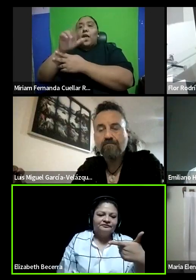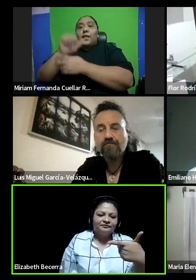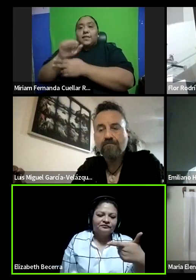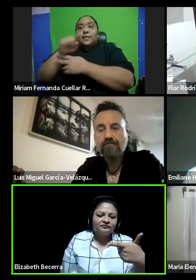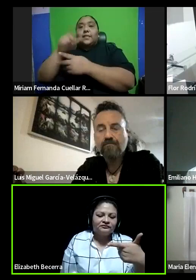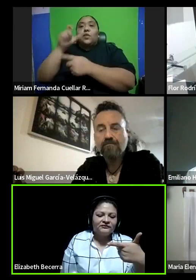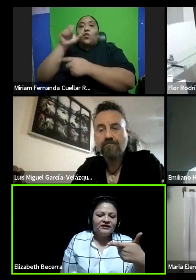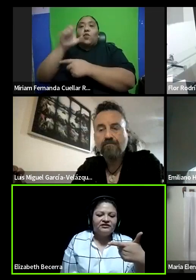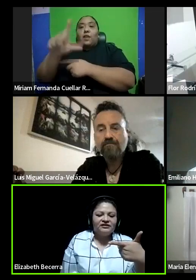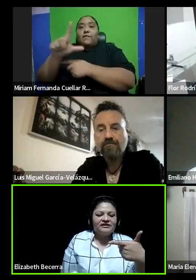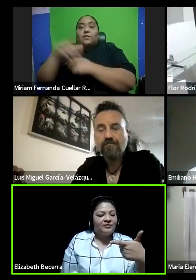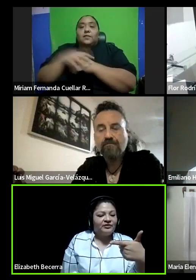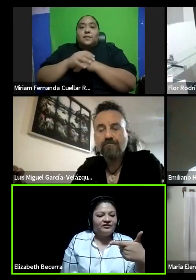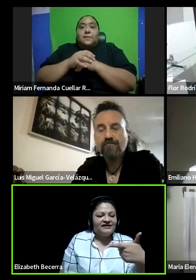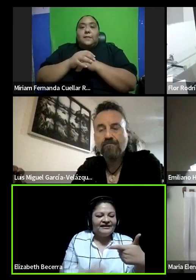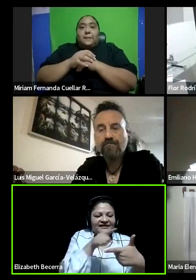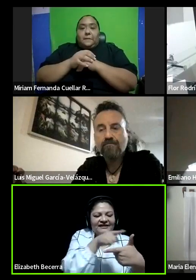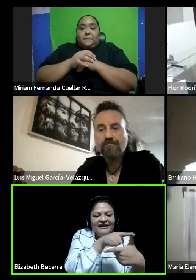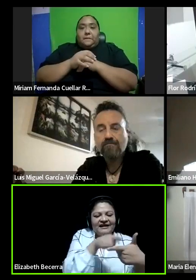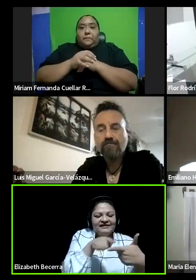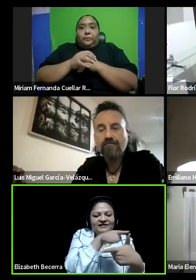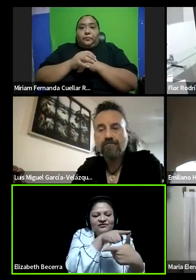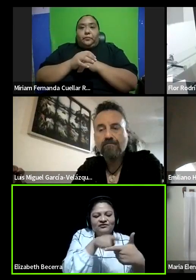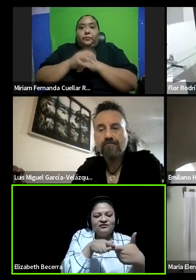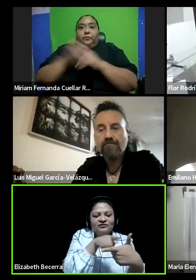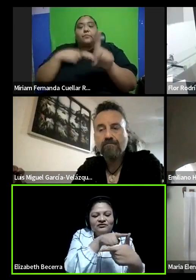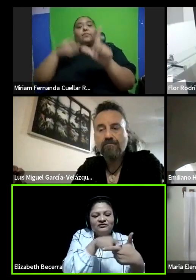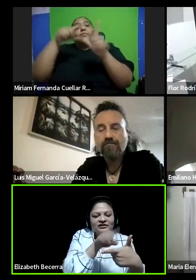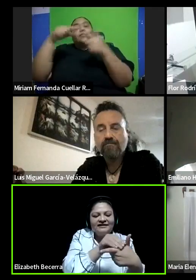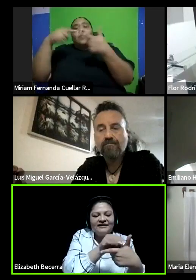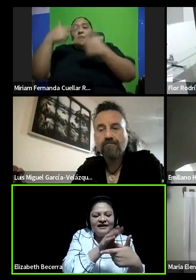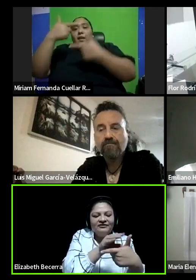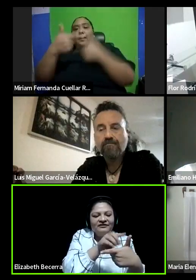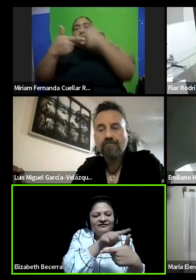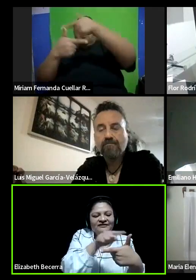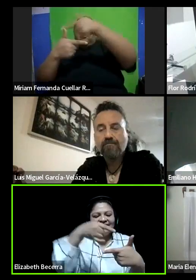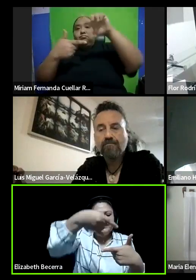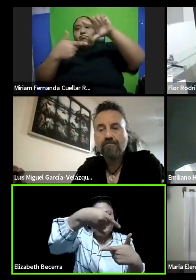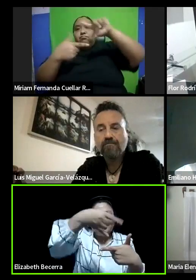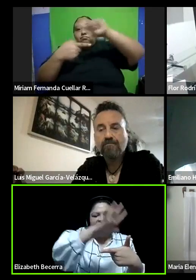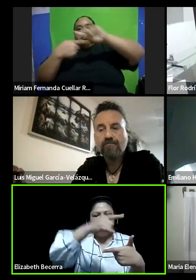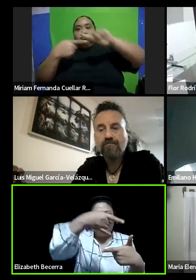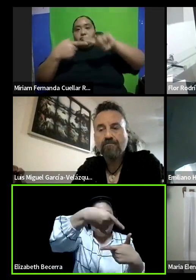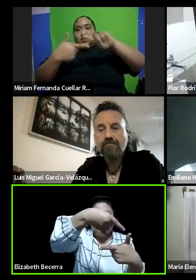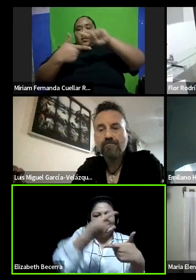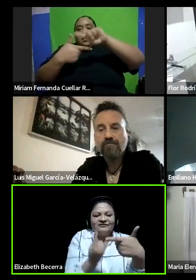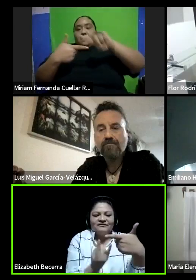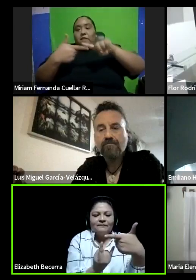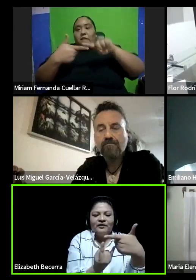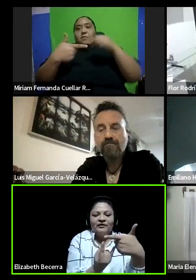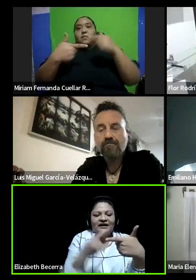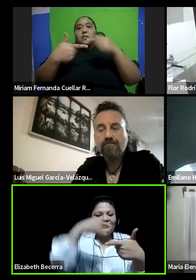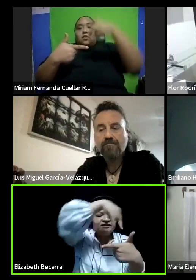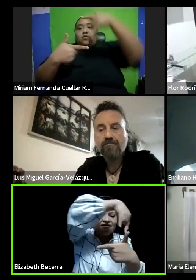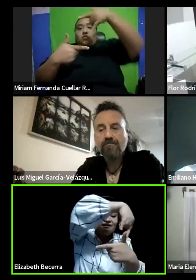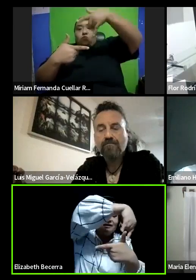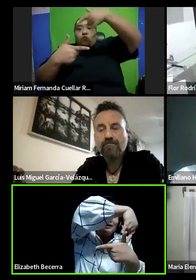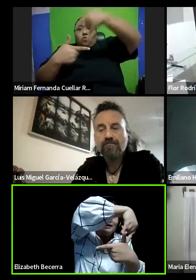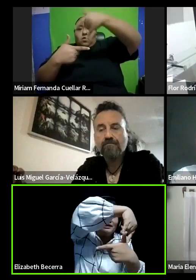Entonces s una clasificador, entonces ya puedo decir, este es un el